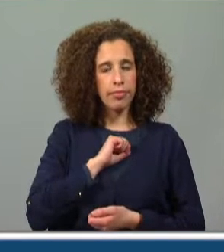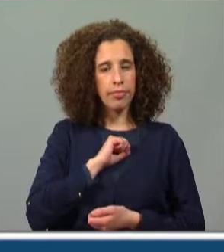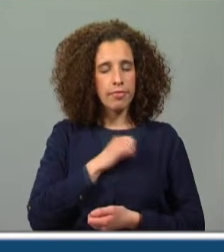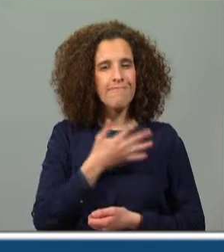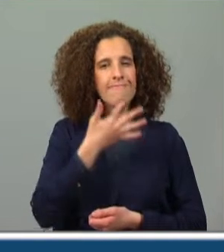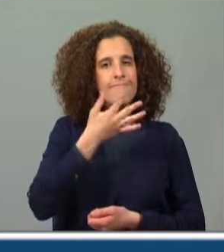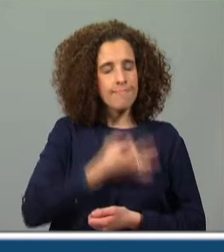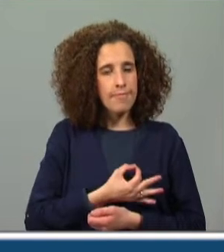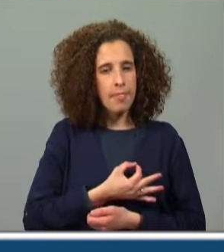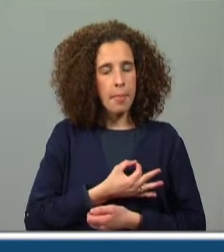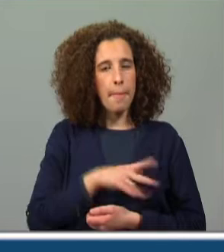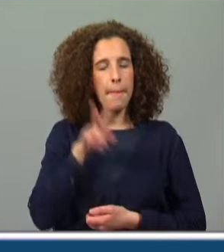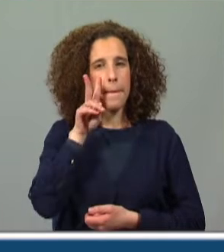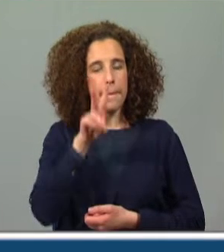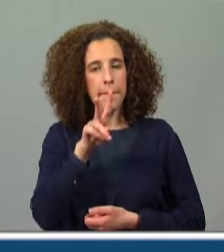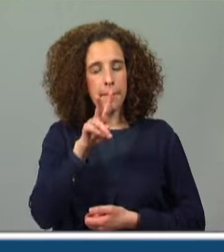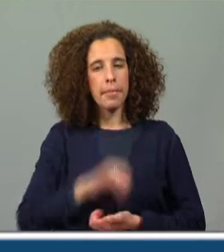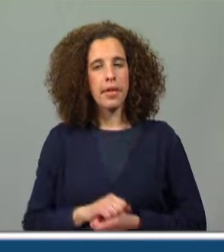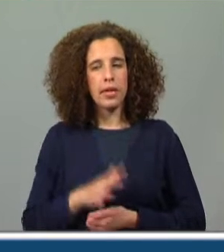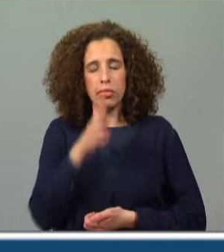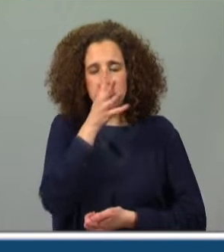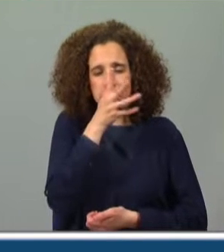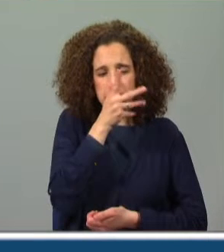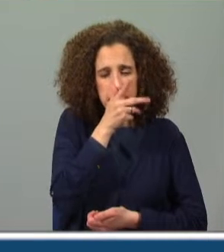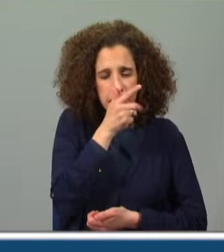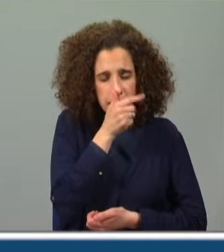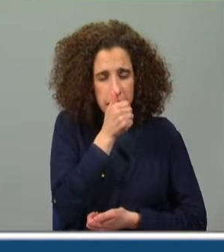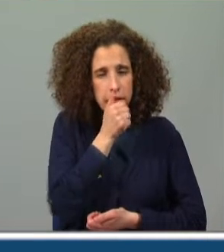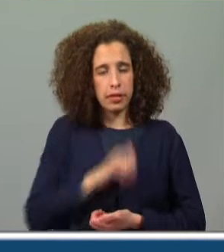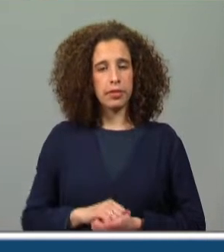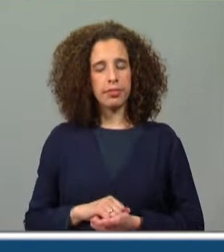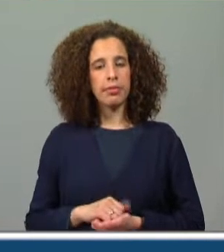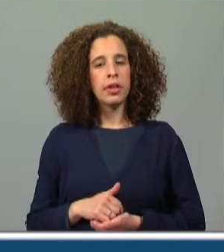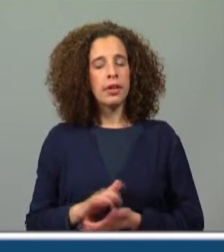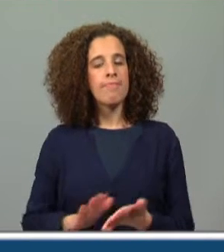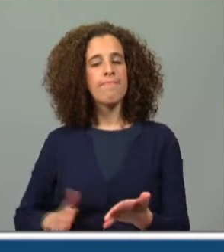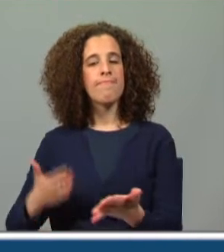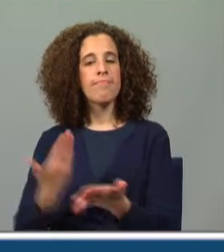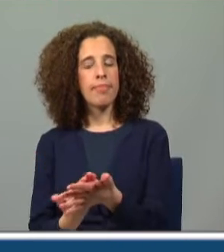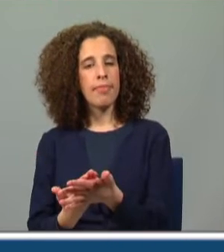certificando-se de que via a desilusão e o desânimo que lhe provocava 確保你看到了幻滅和使他灰心喪氣